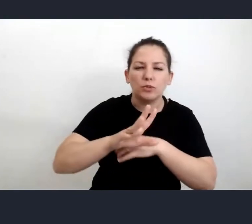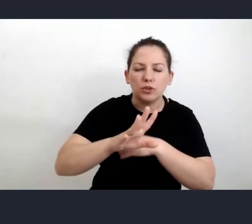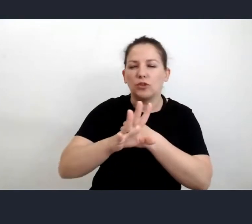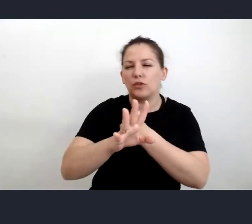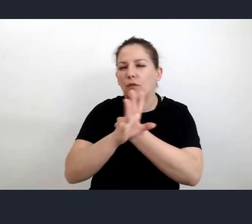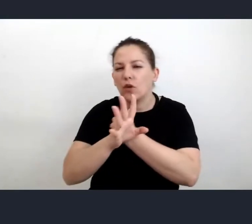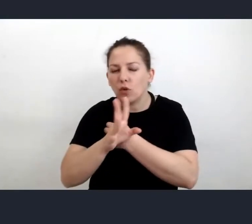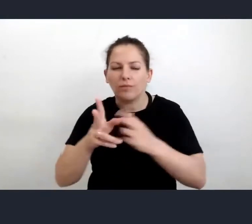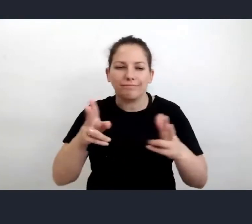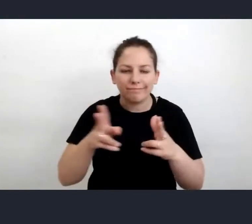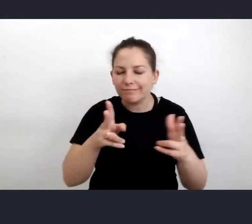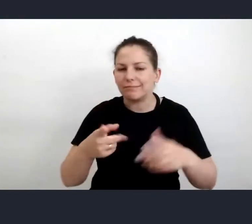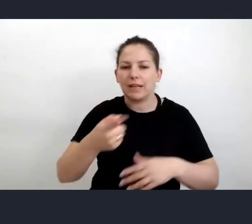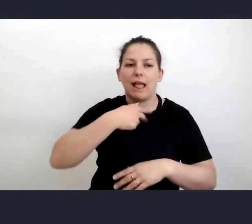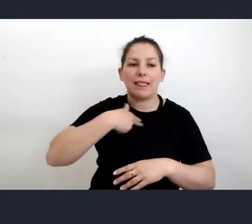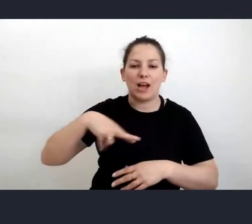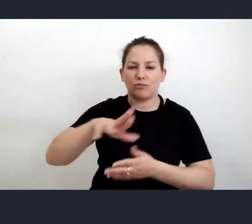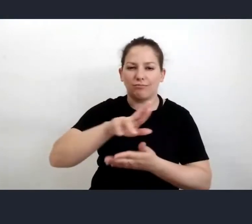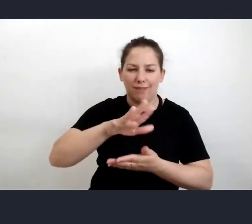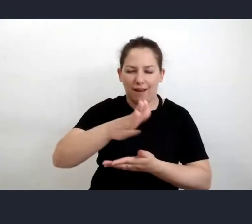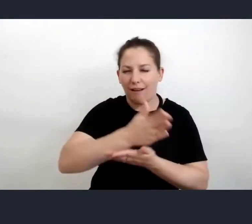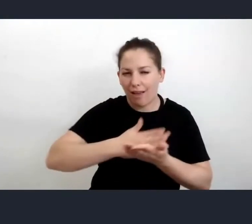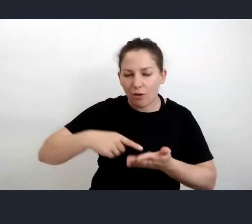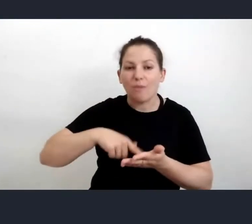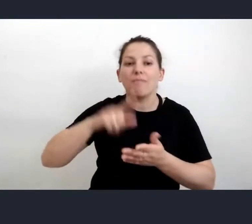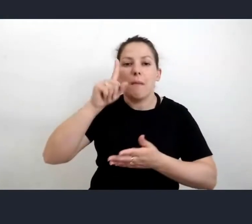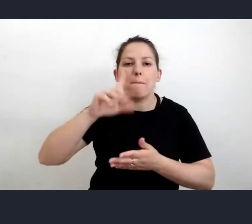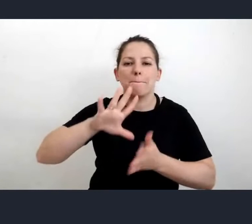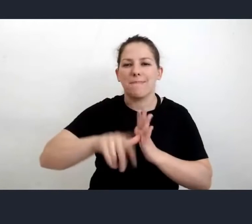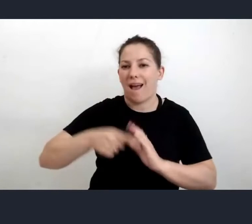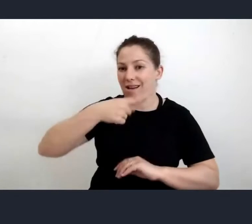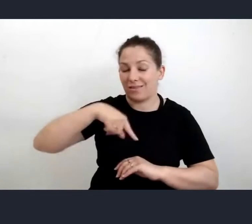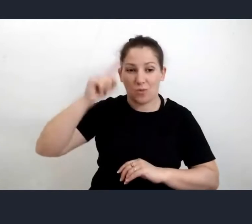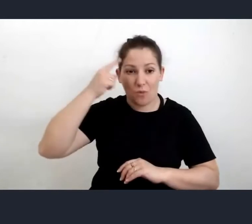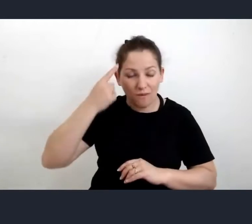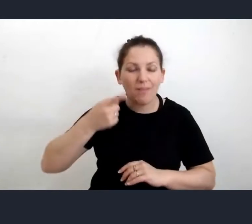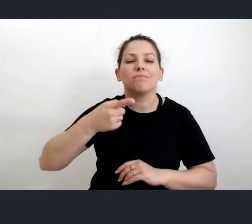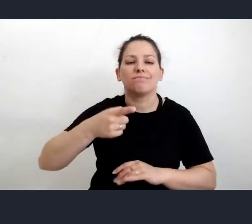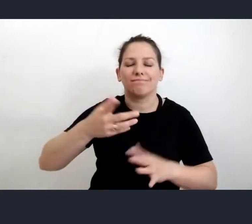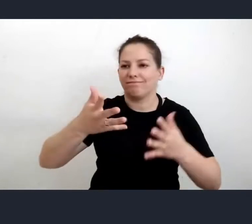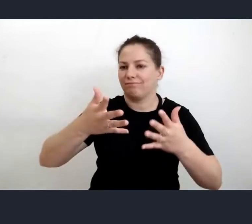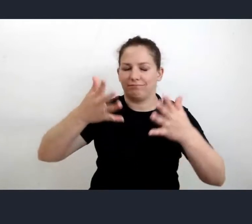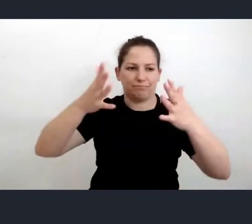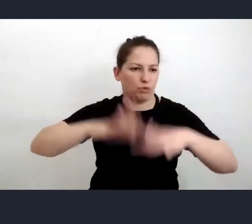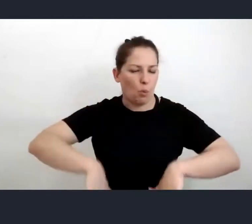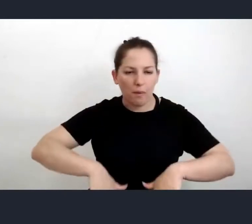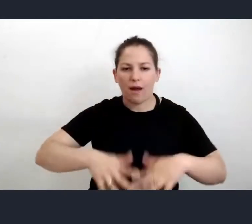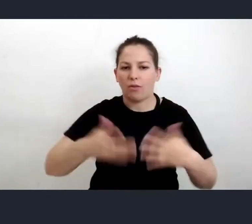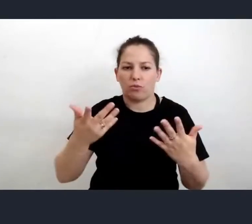niestety w naszym regionie, a w naszym mieście szczególnie, wszystko upadło. Pamiętacie Diorę dzierżoniowską,